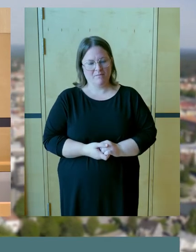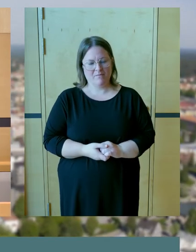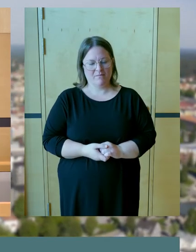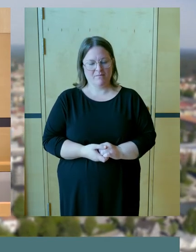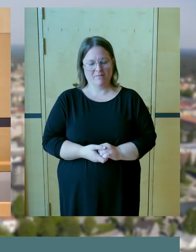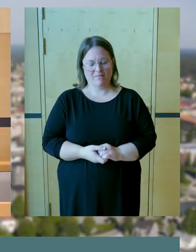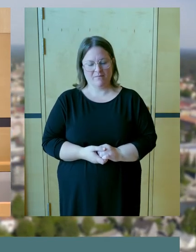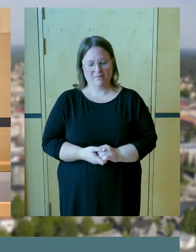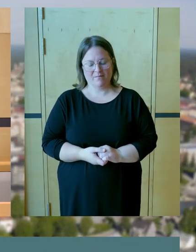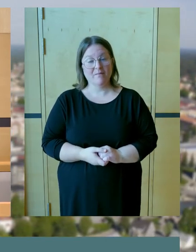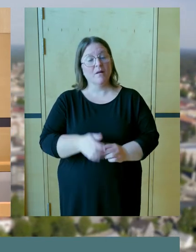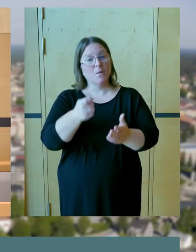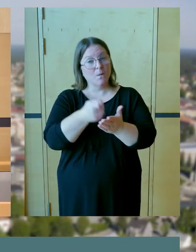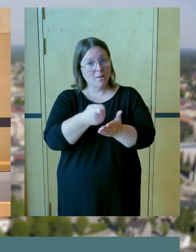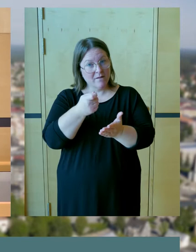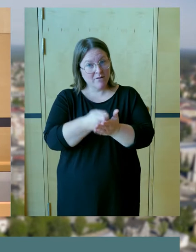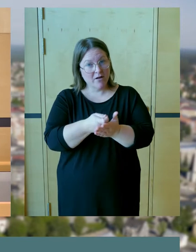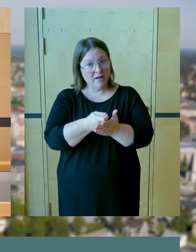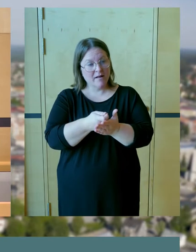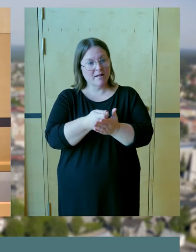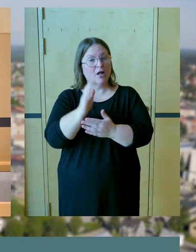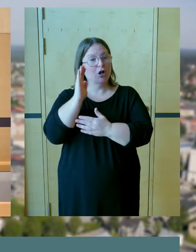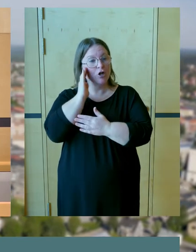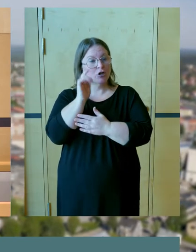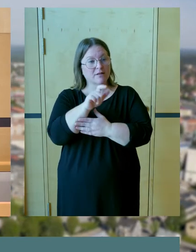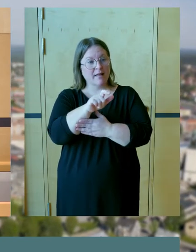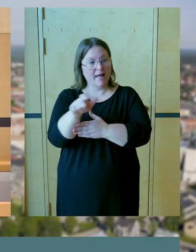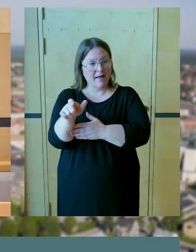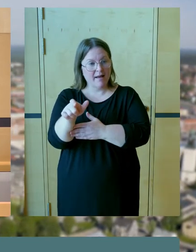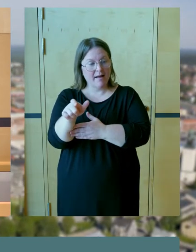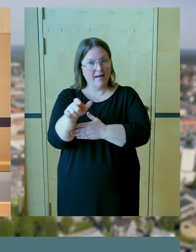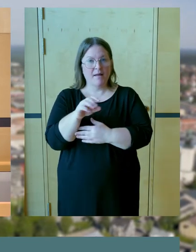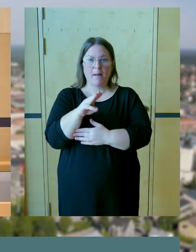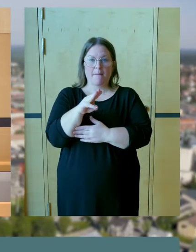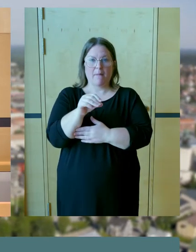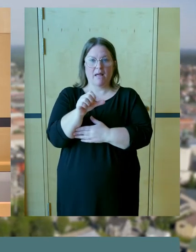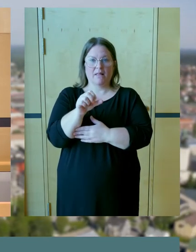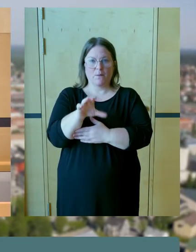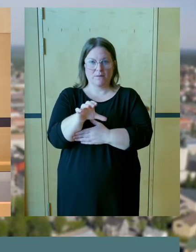Fortfarande och lyssnare Magnus Nilsson säger att det inte är kostnad